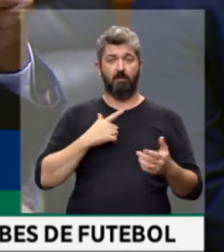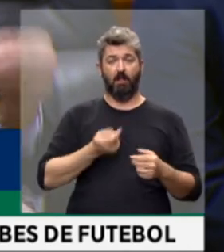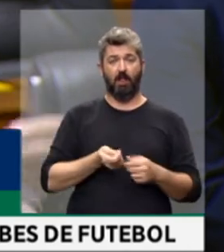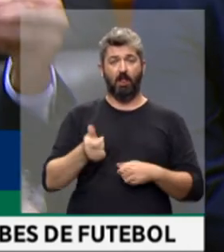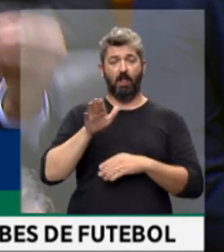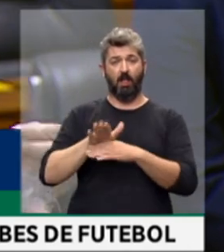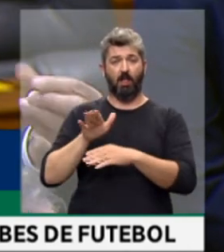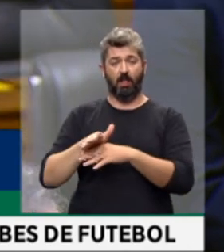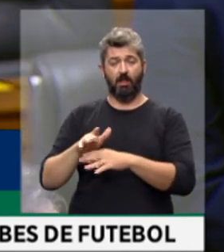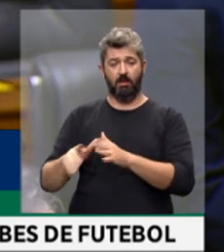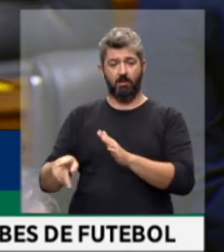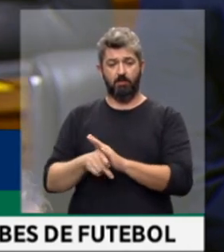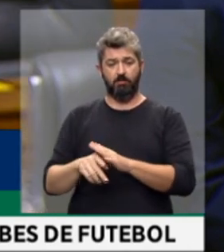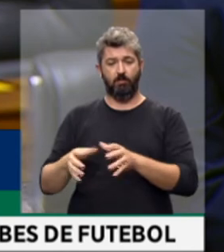ESTAMOS VOTANDO. NÓS ESTAMOS VOTANDO EM BENEFÍCIO... AOS